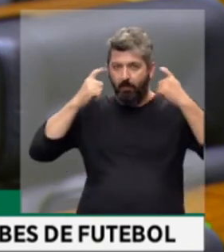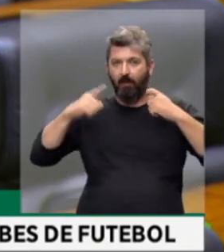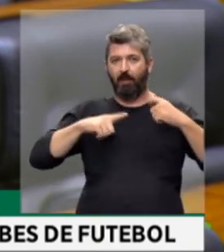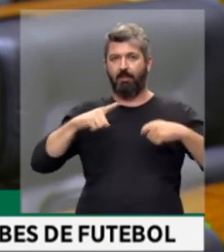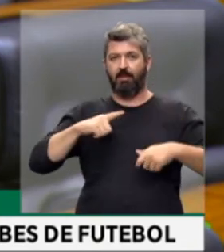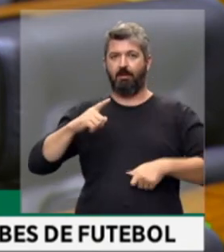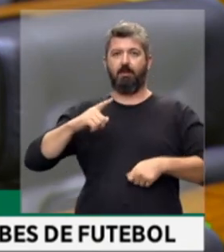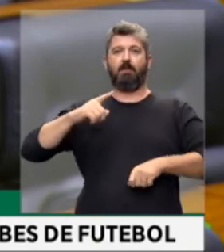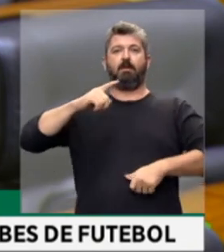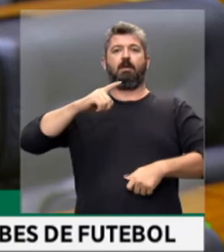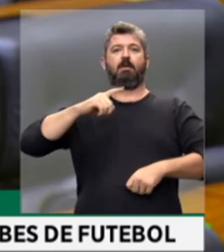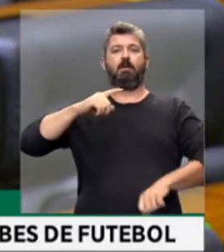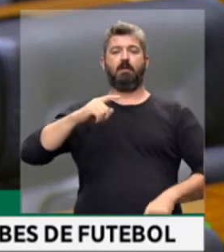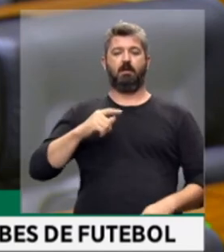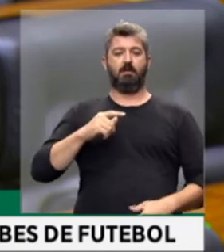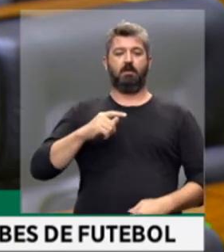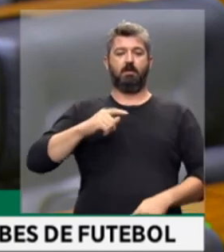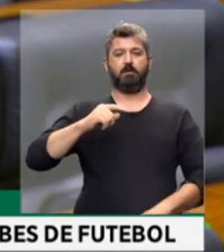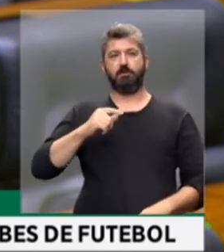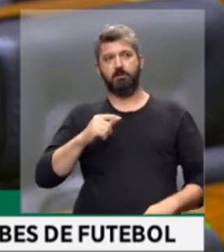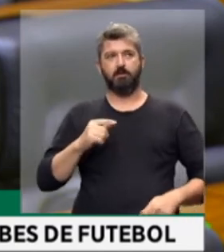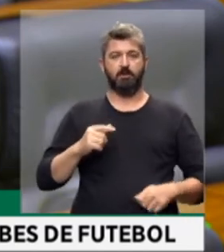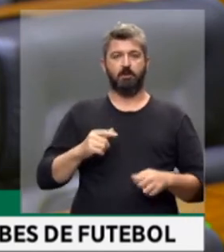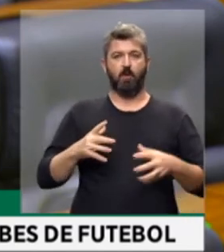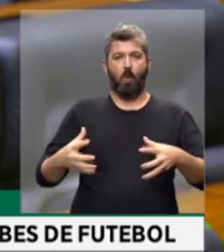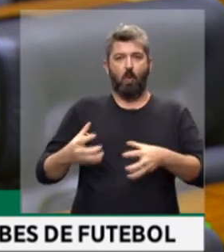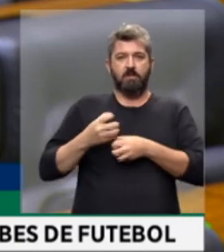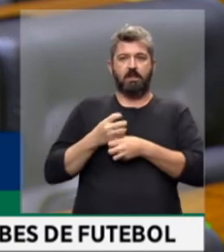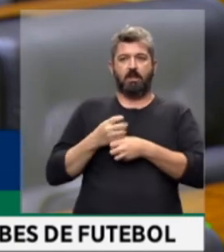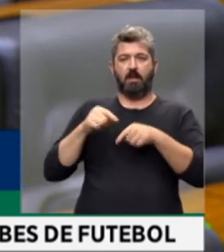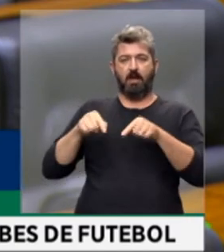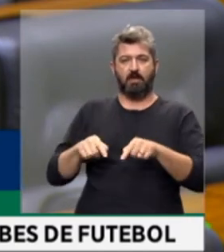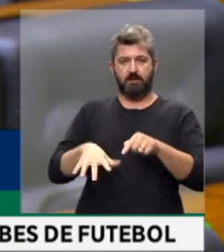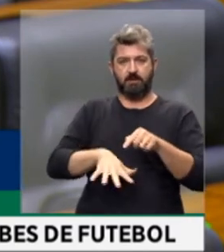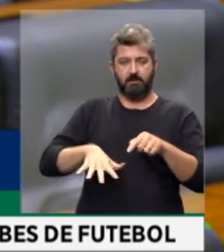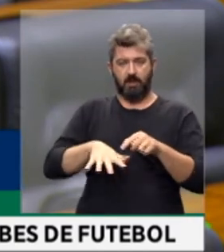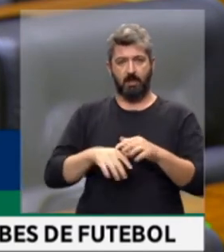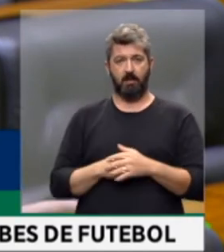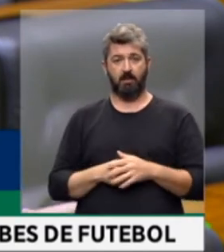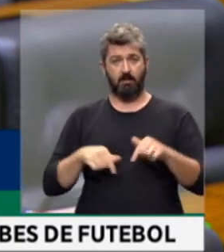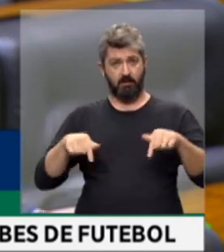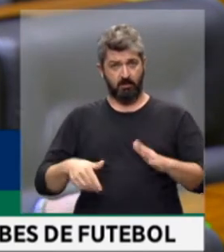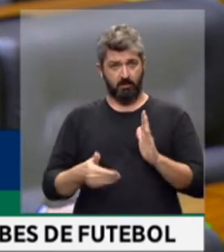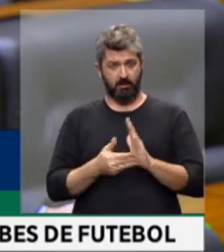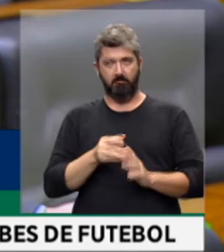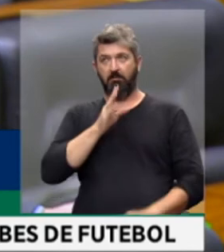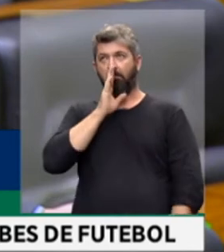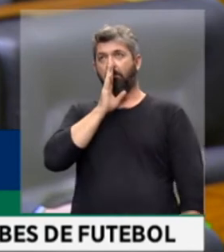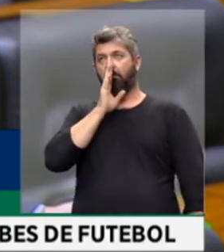COM REQUERIMENTOS, SOLICITANDO INFORMAÇÕES POR PARTE DO GOVERNO, PORQUE NÓS TÍNHAMOS ESSA PREOCUPAÇÃO DO CAMINHO DE CONCENTRAR AINDA MAIS ESSE